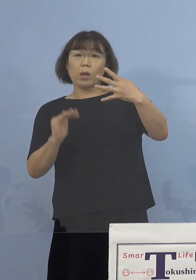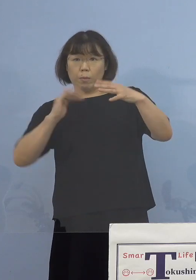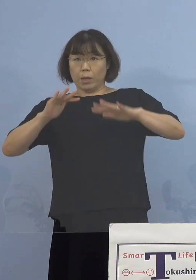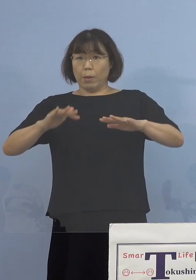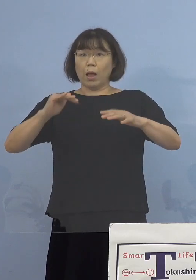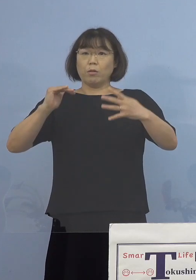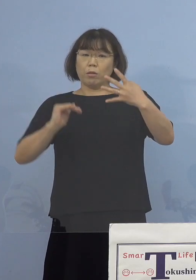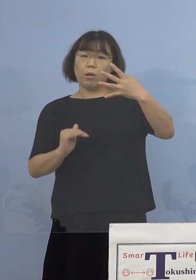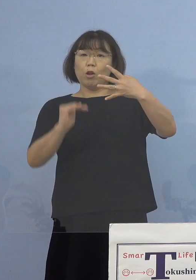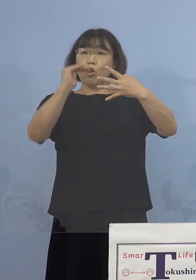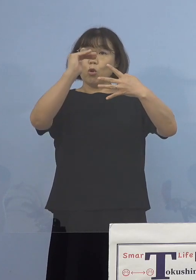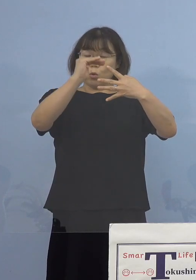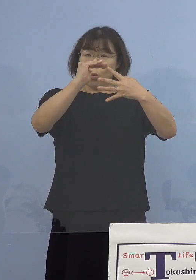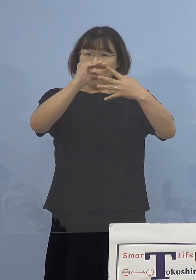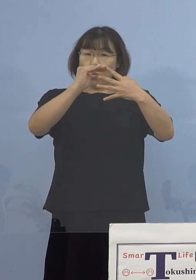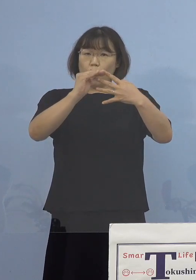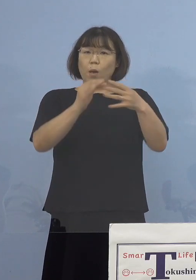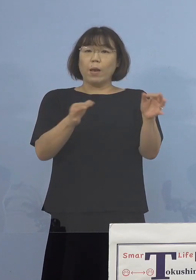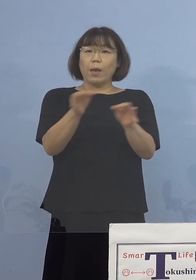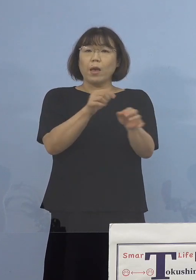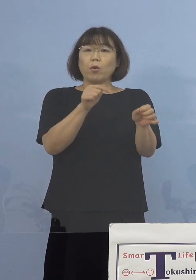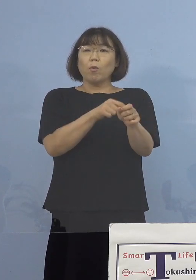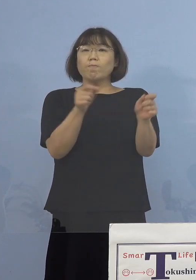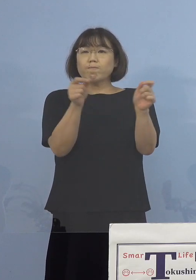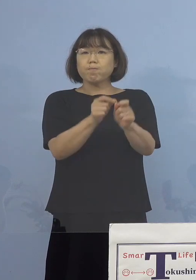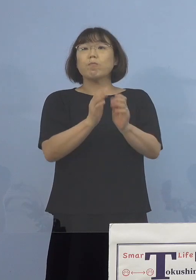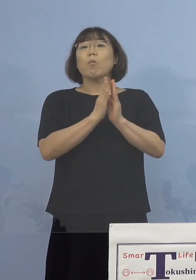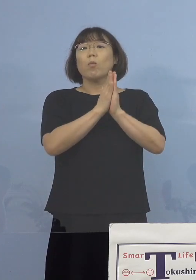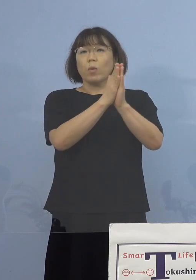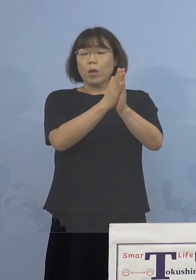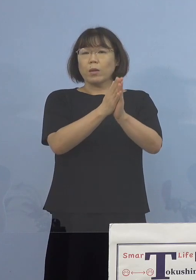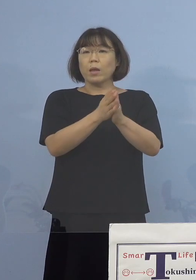時短を開始しているということで 「まん延防止（等重点措置）」に関しては